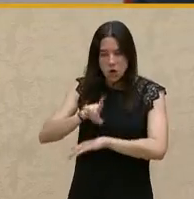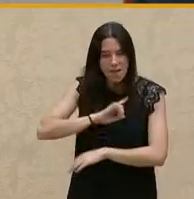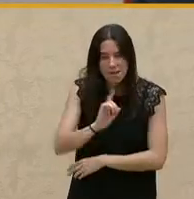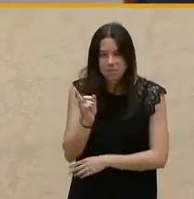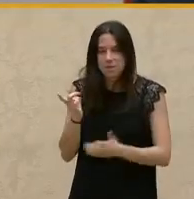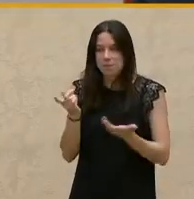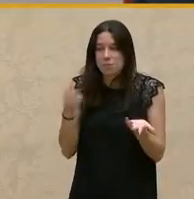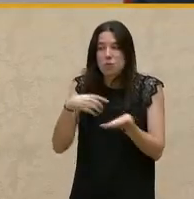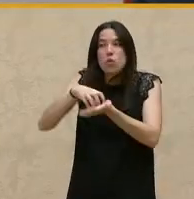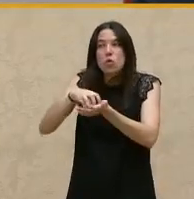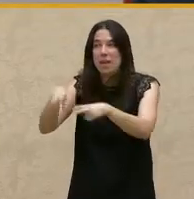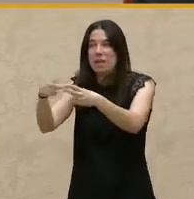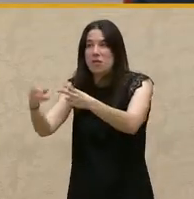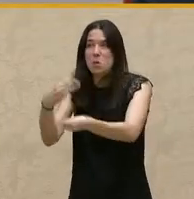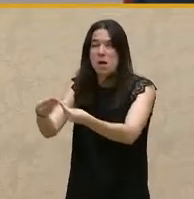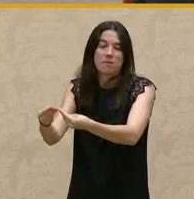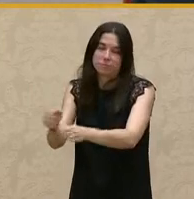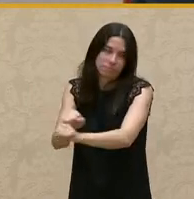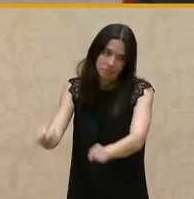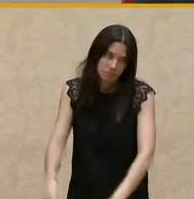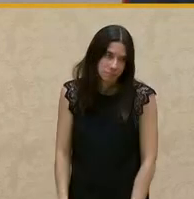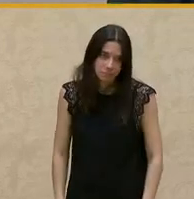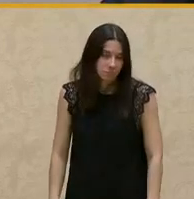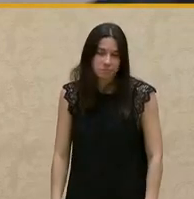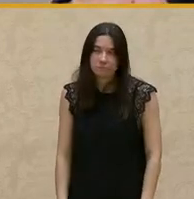dudo mucho que la sociedad lo haga. Entonces, como siempre he dicho,